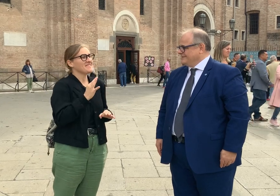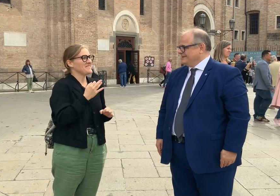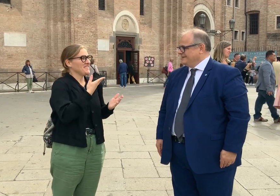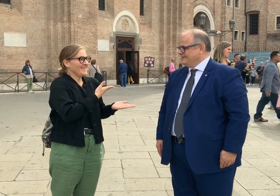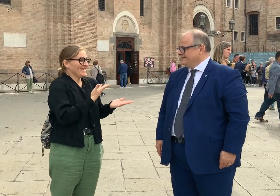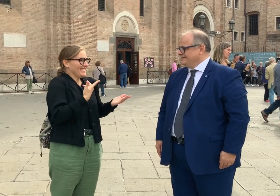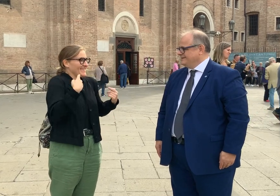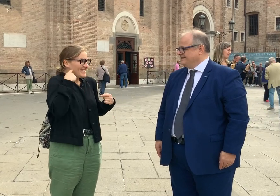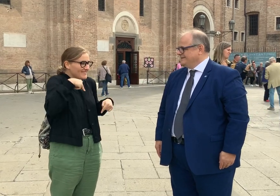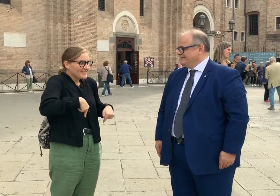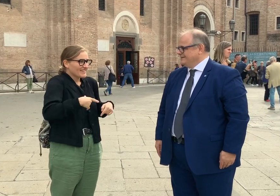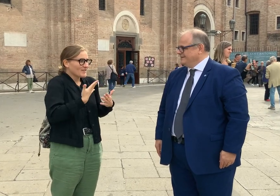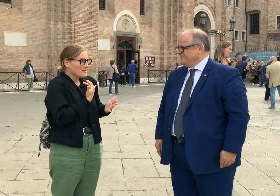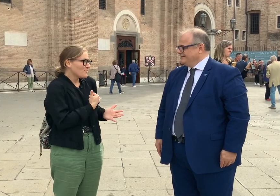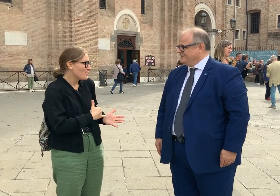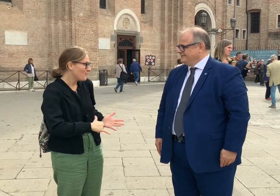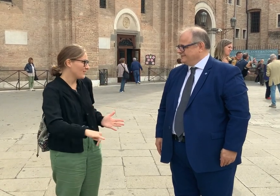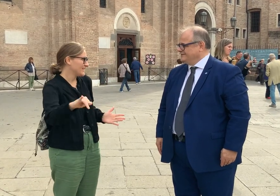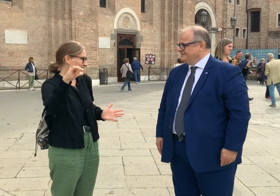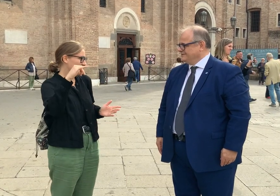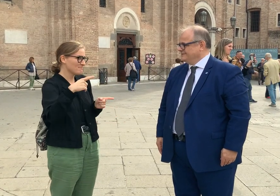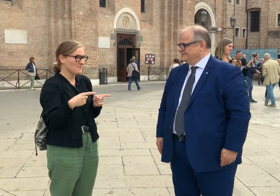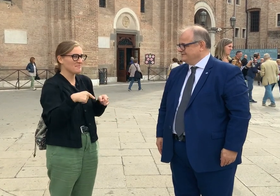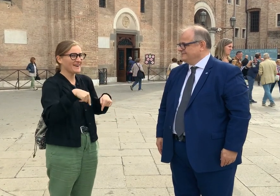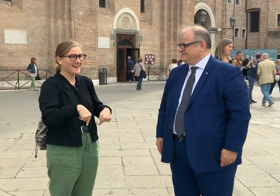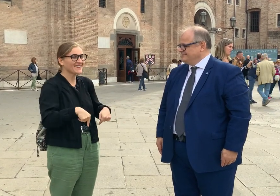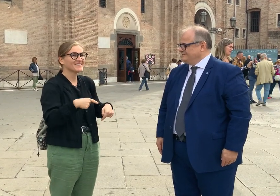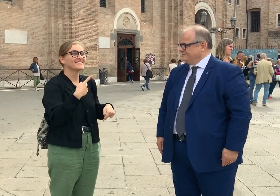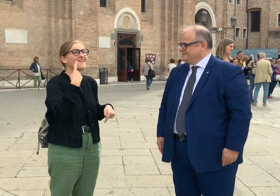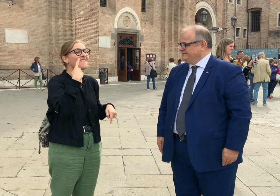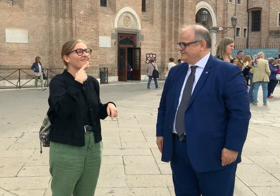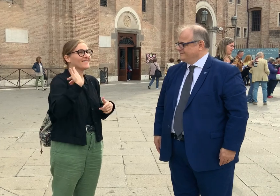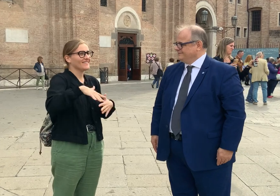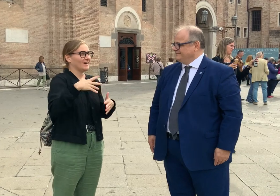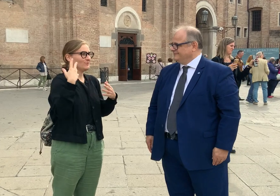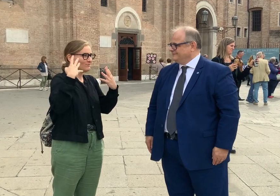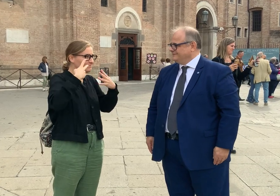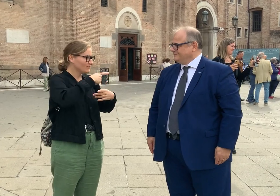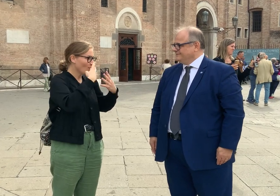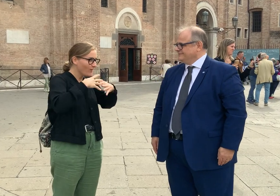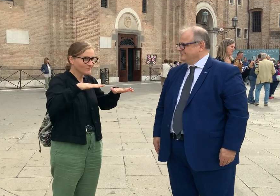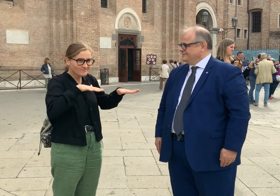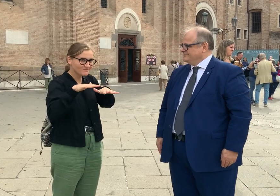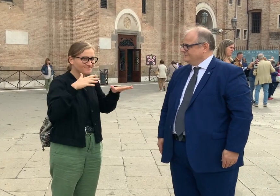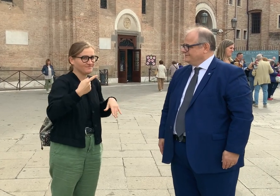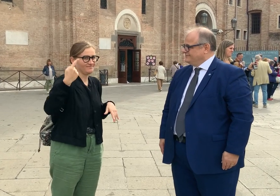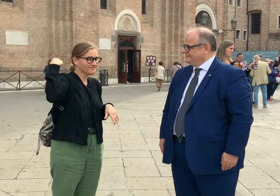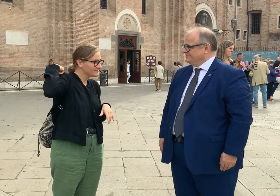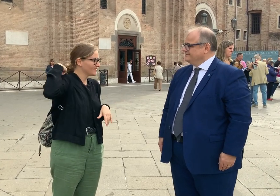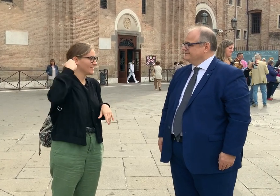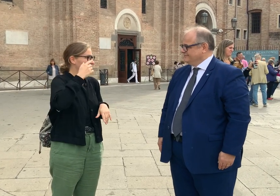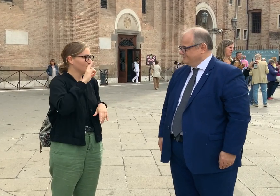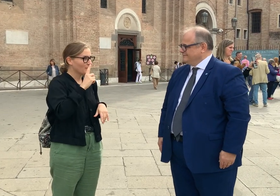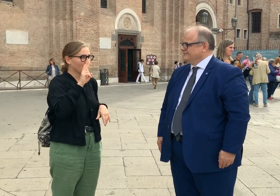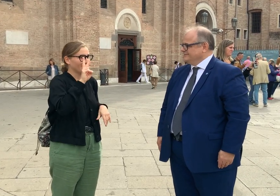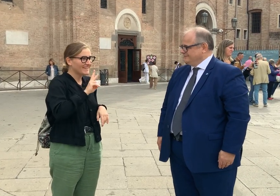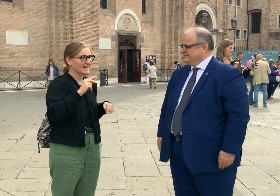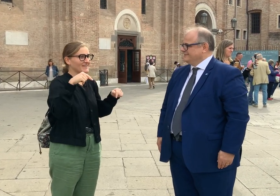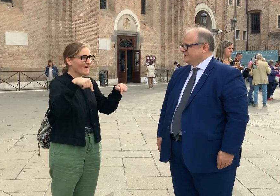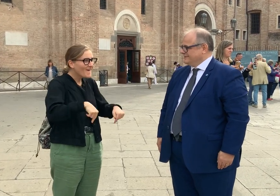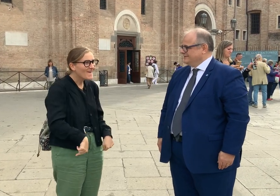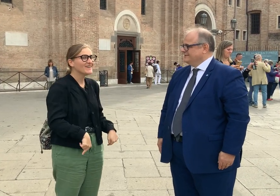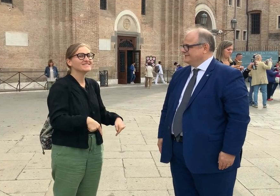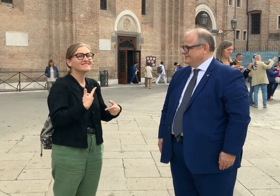Questa iniziativa arriva al termine della tre giorni organizzata per le celebrazioni,